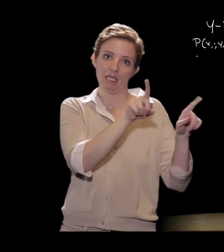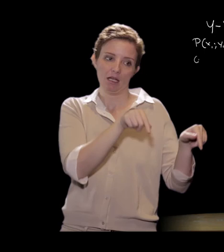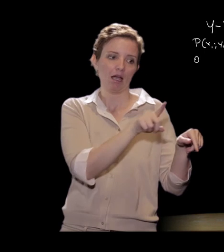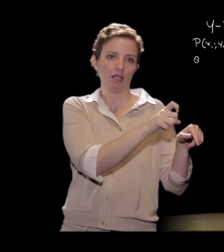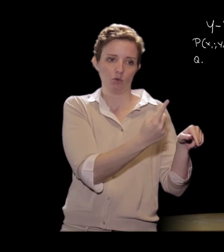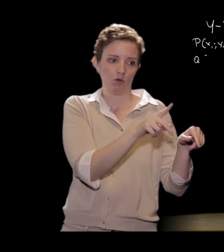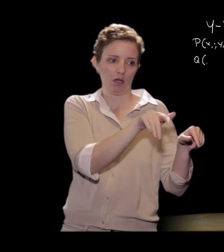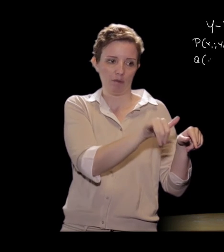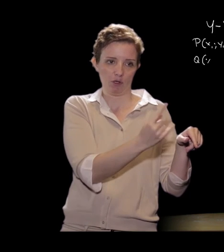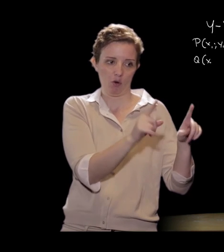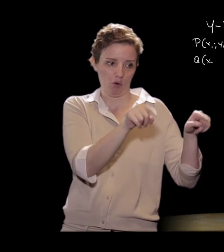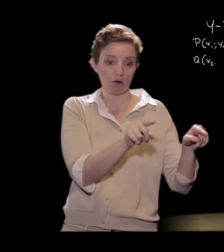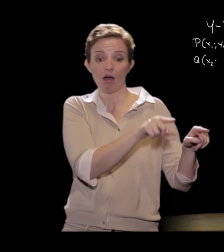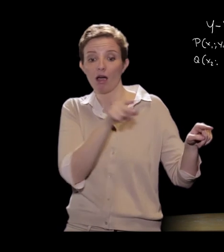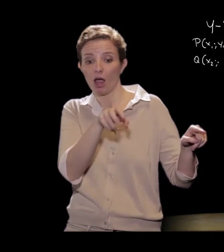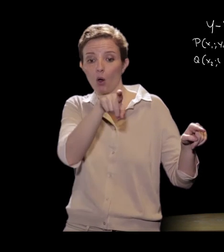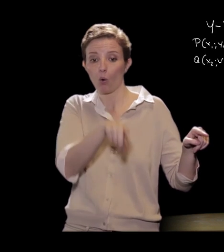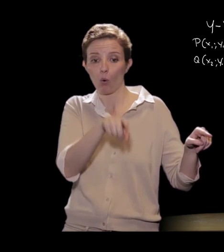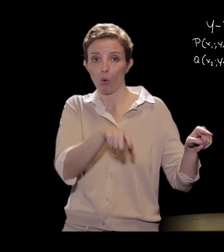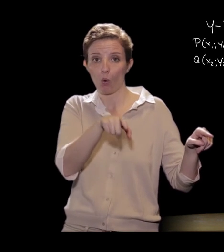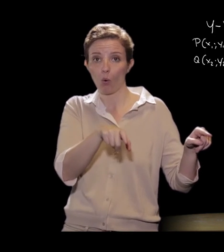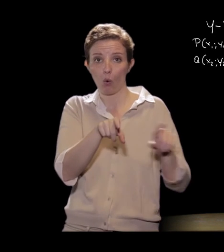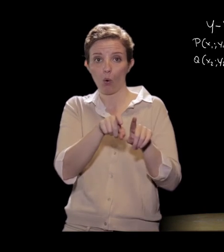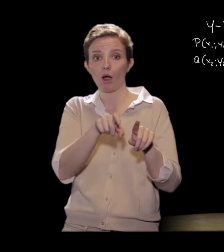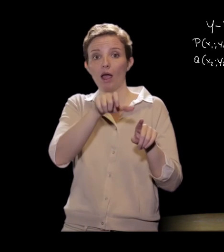e il punto Q con queste coordinate